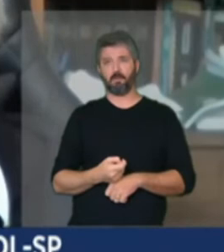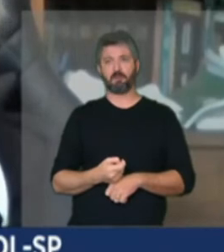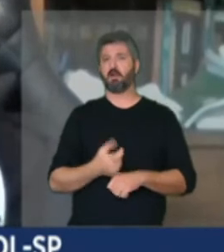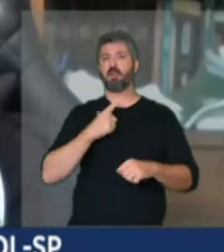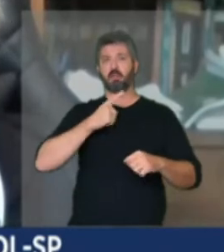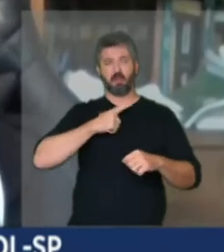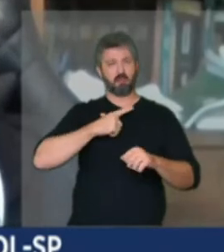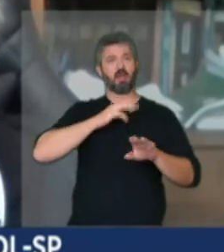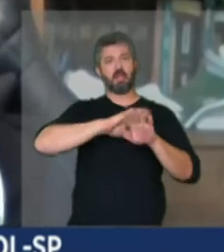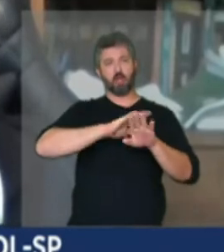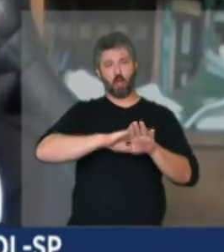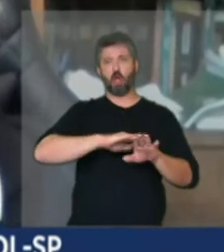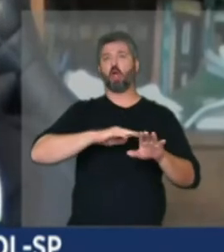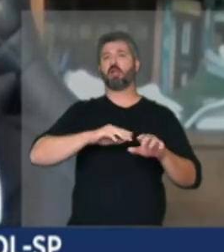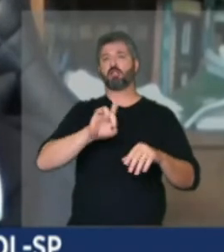IDEOLÓGICAS, SE ELES TOMARAM